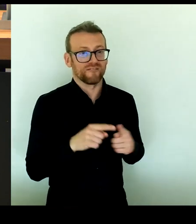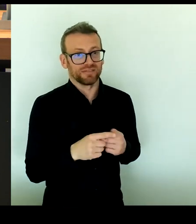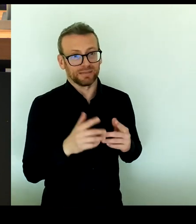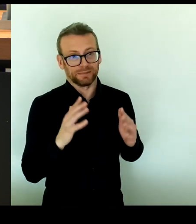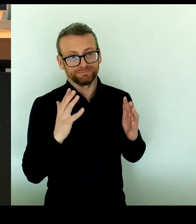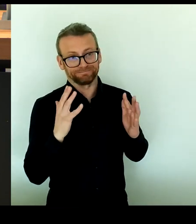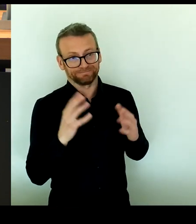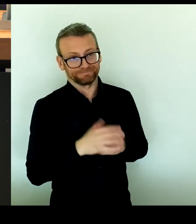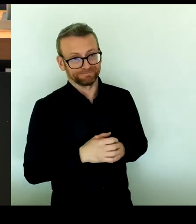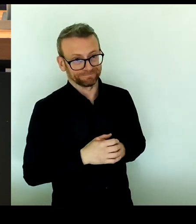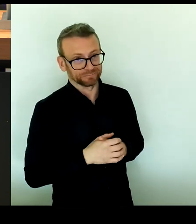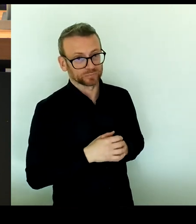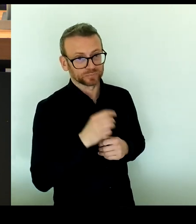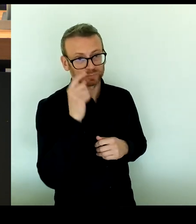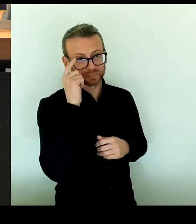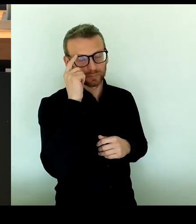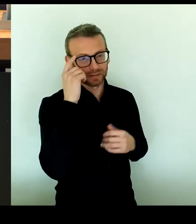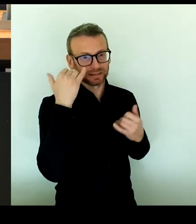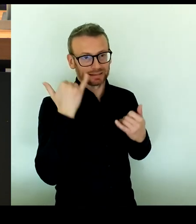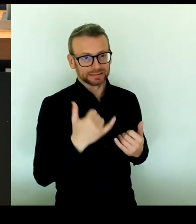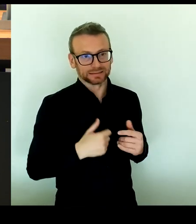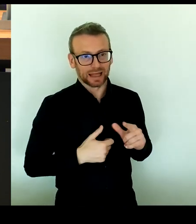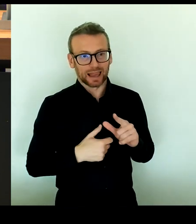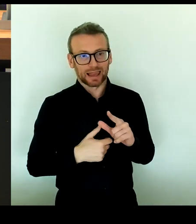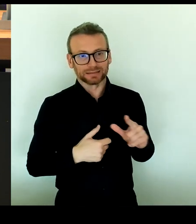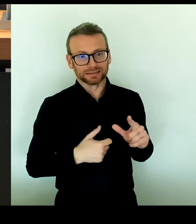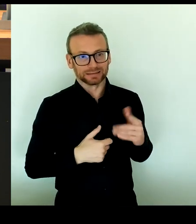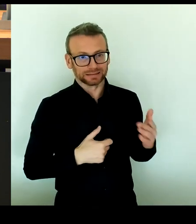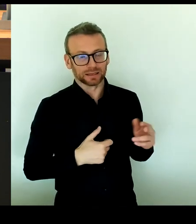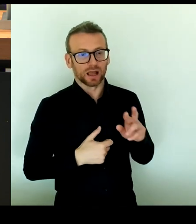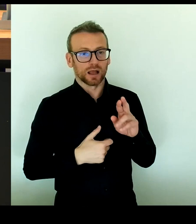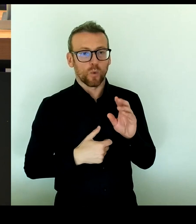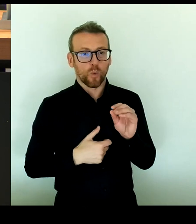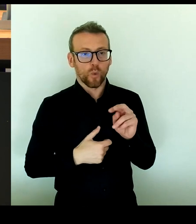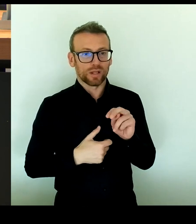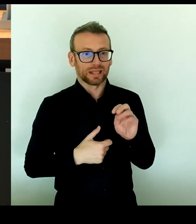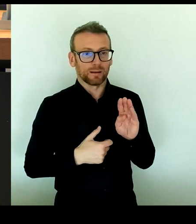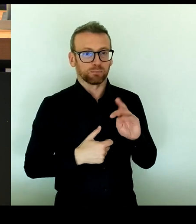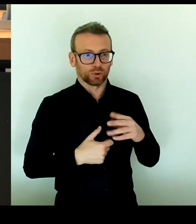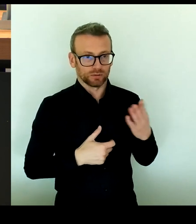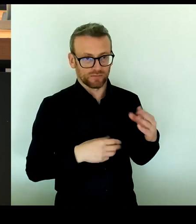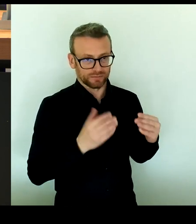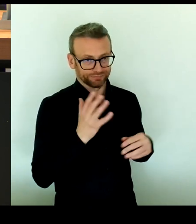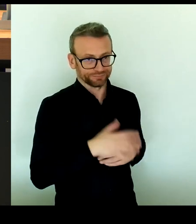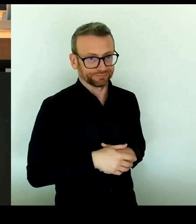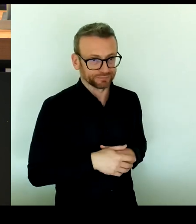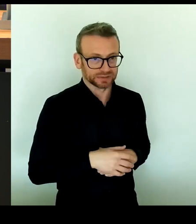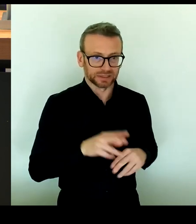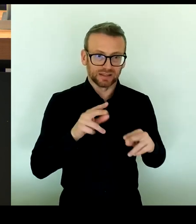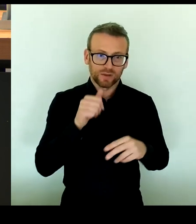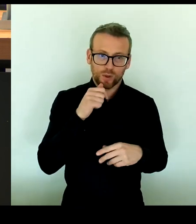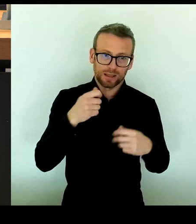Katrin Umschau auch zu der Frage, wie wir Verkehrsplanung sicherstellen beim Wohnungsneubau.